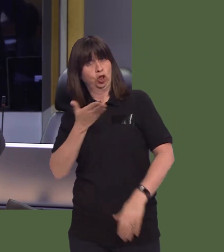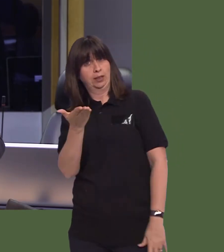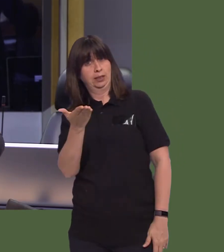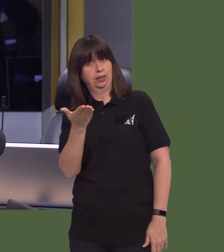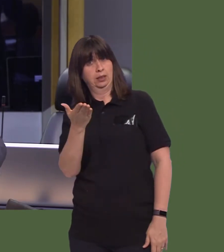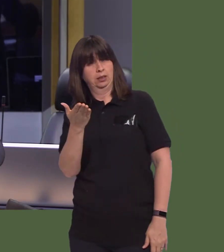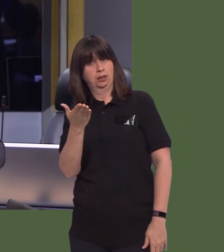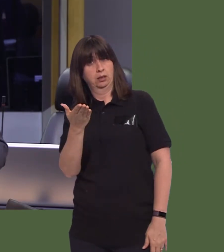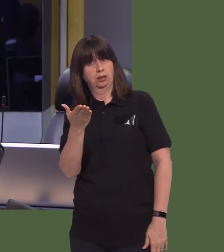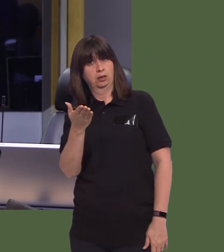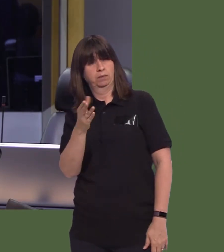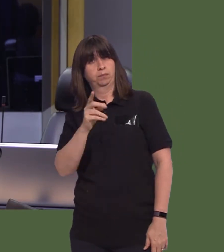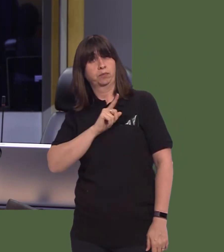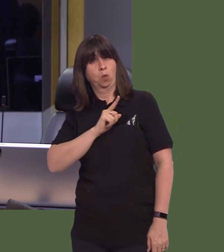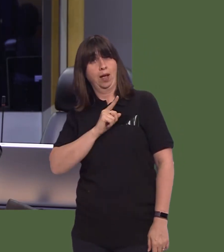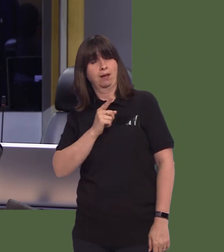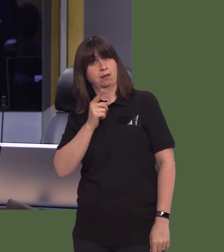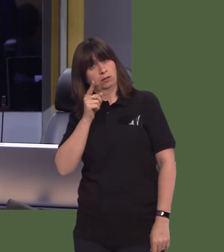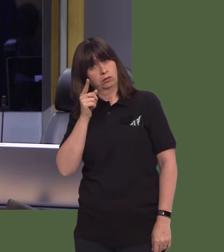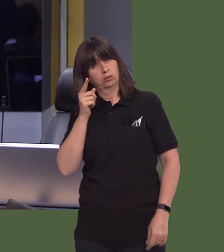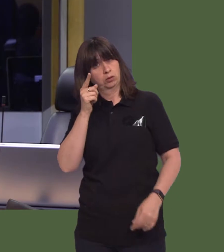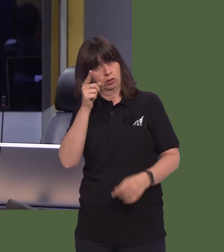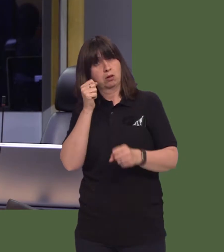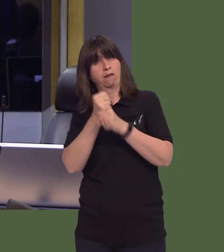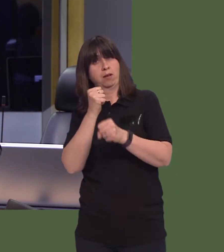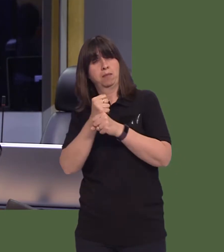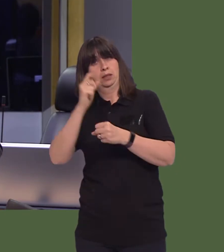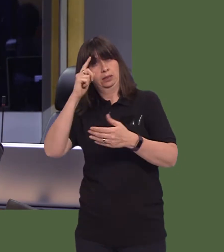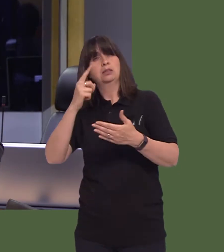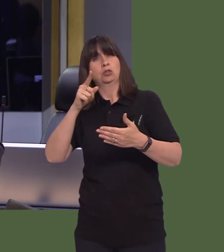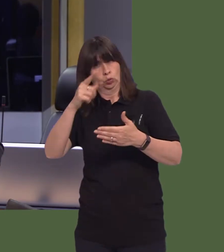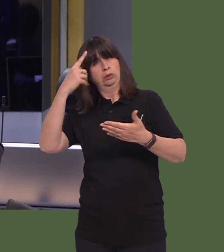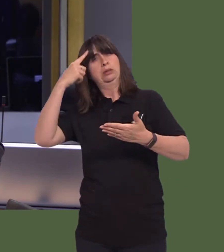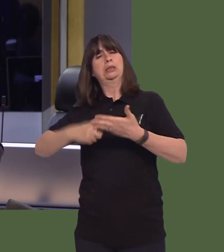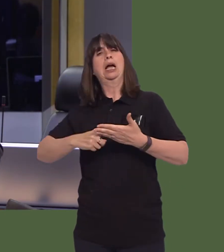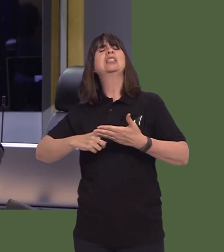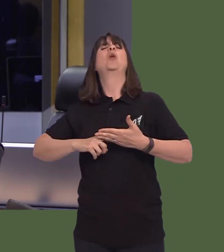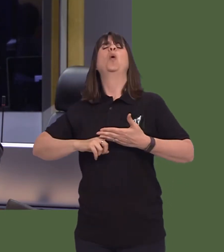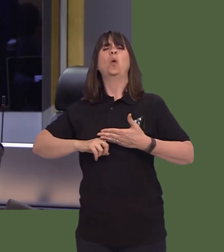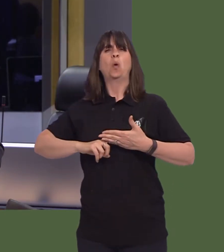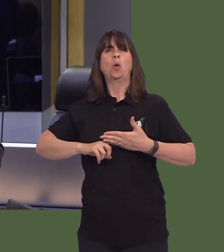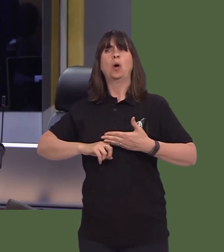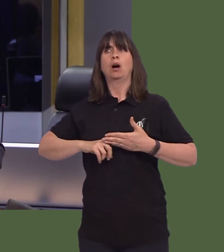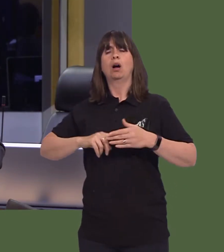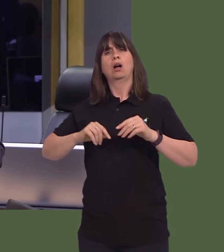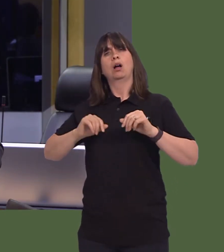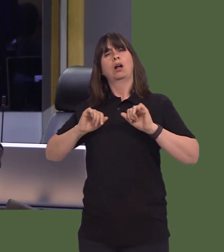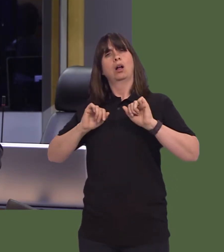Rym ni'n gweld y niferoedd yn codi o achos hynny. Rym ni'n gweld, er enghraifft, y niferoedd yn codi yng Ngheredigion a sir Benfro.